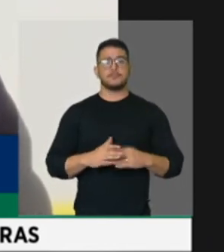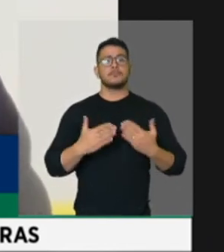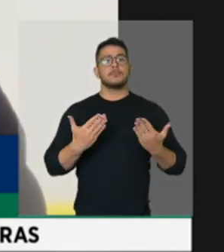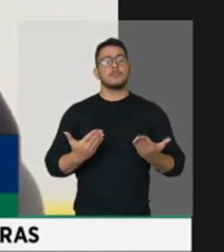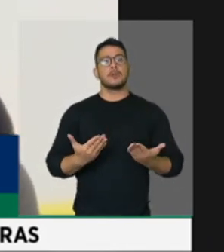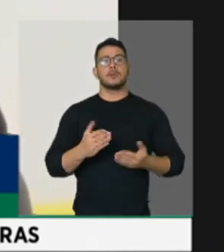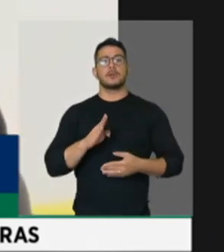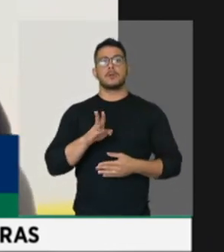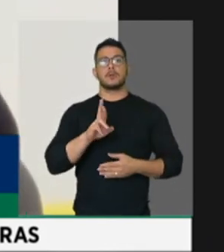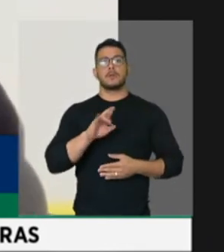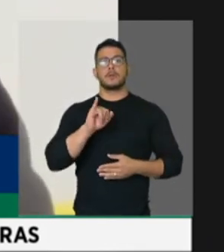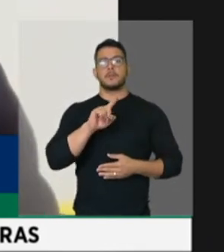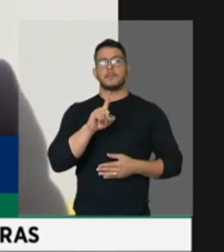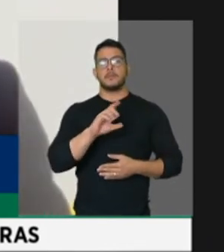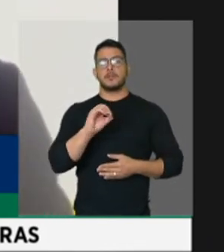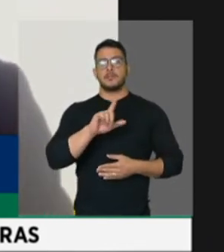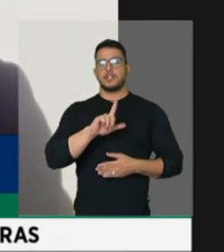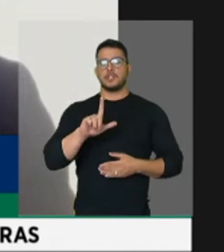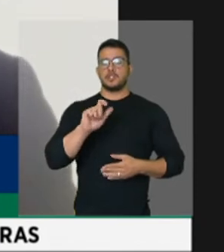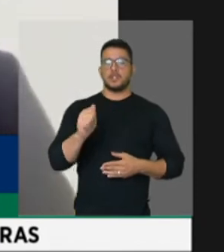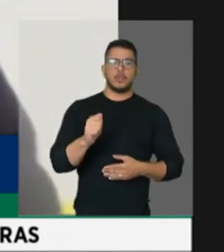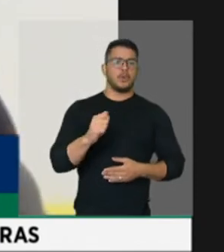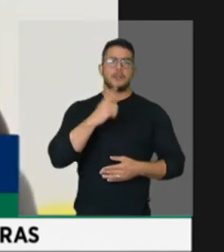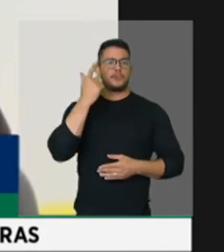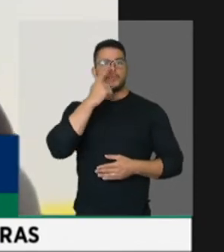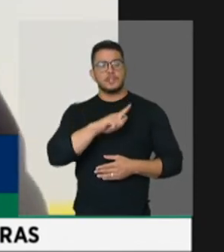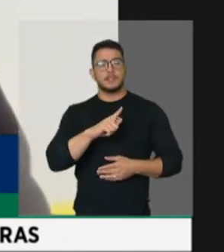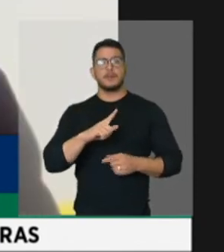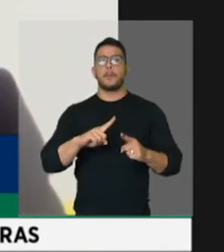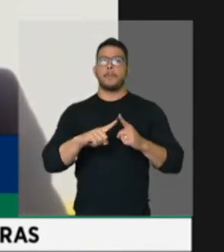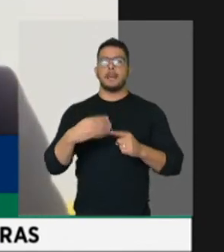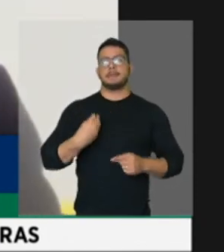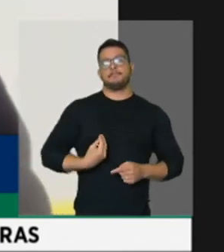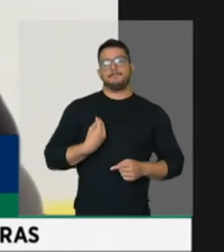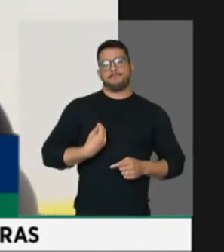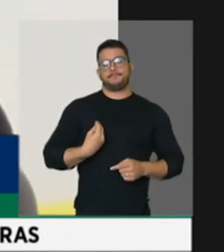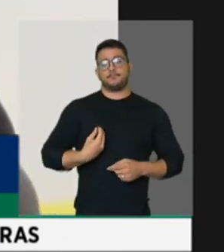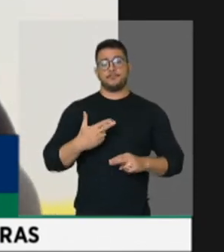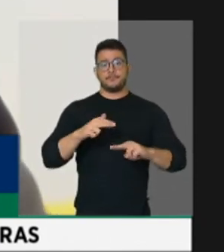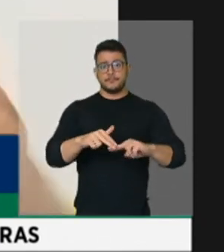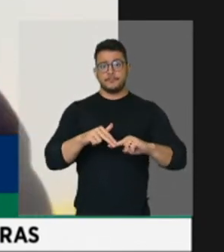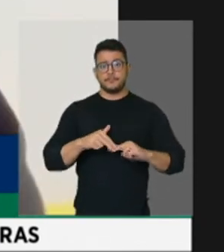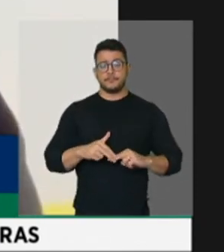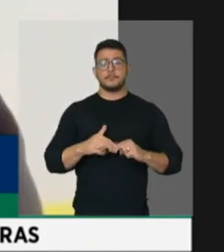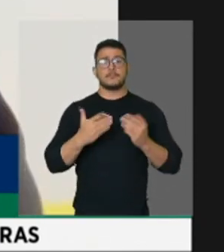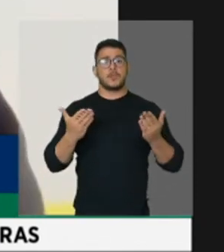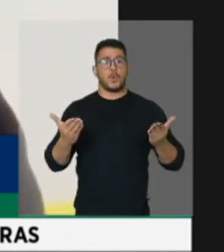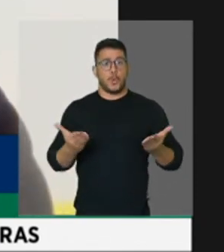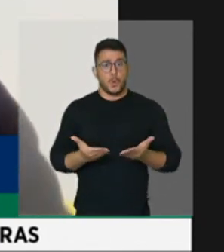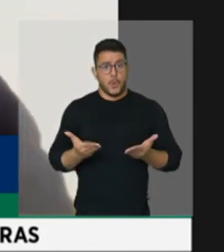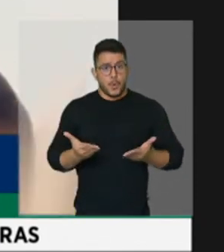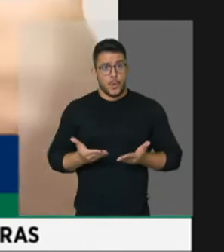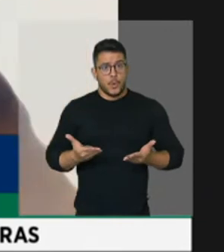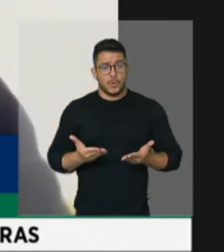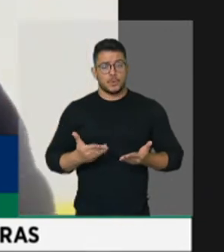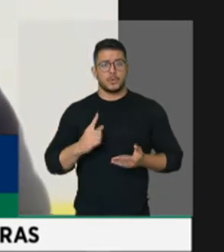NACIONAL. JANGO FOI DEPOSTO, PORQUE DEFENDIA A SOBERANIA NACIONAL E DEFENDIA AS REFORMAS DE BASE, UM NOVO MODELO DE SOCIEDADE PARA O NOSSO PAÍS. BRIZOLA NÃO